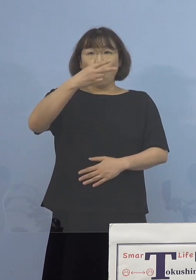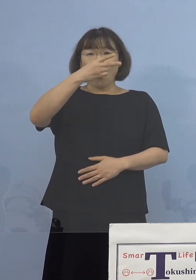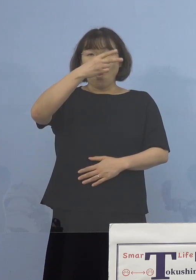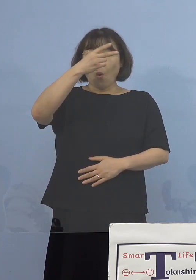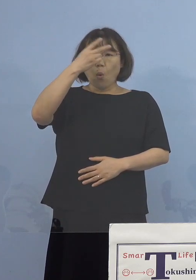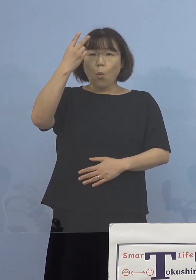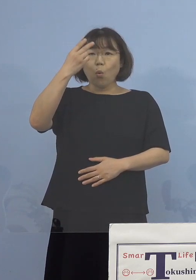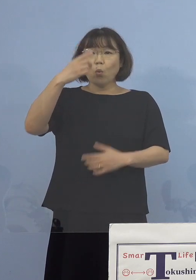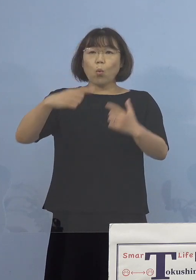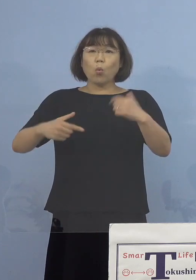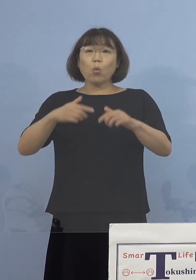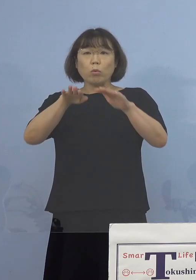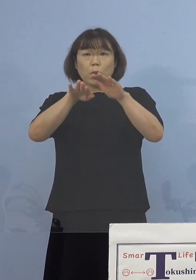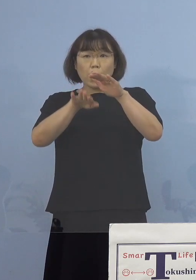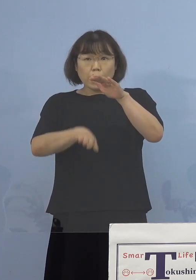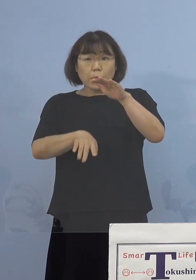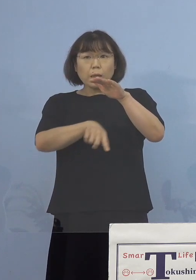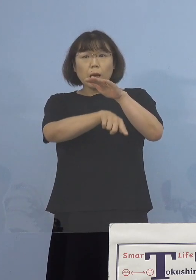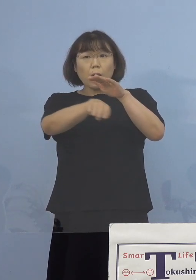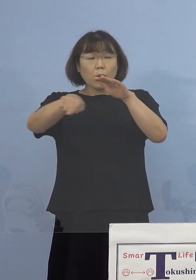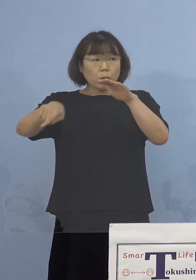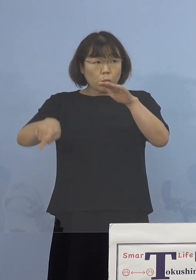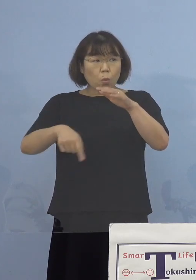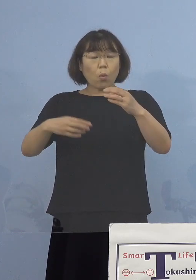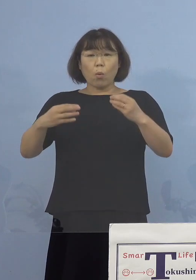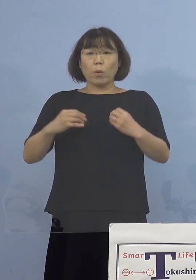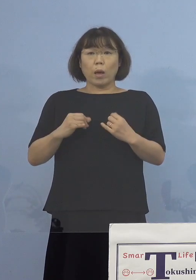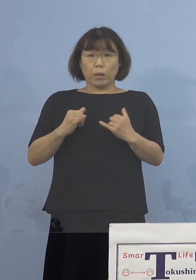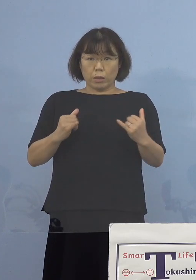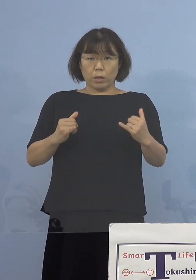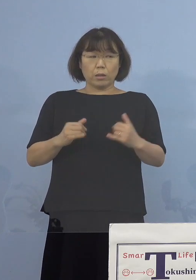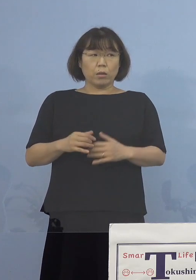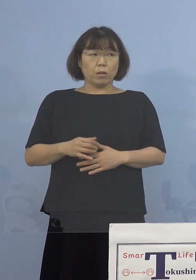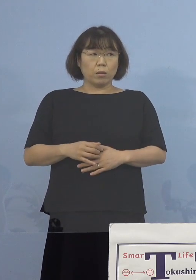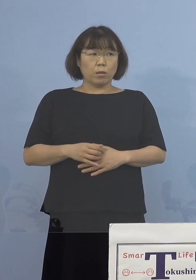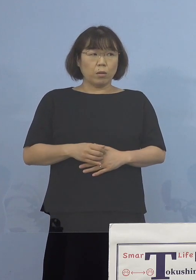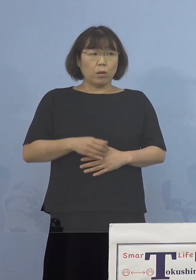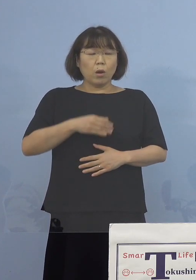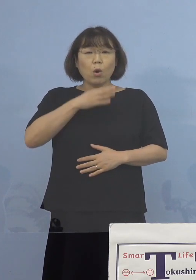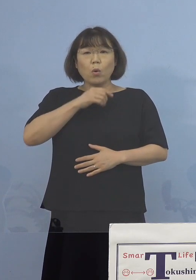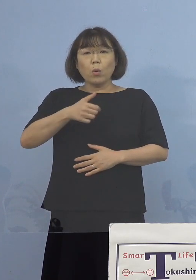（毎日新聞社） 高校生以下の人数、10歳未満は含まないですか